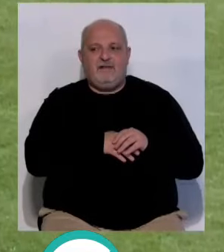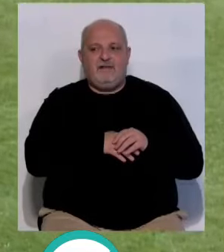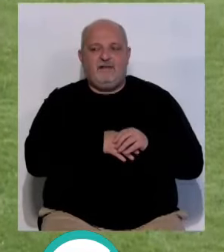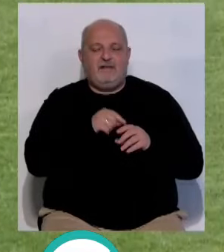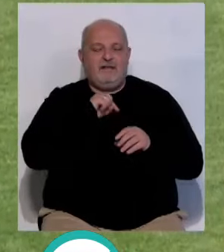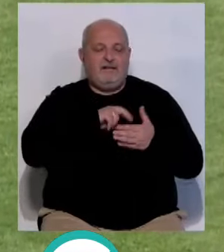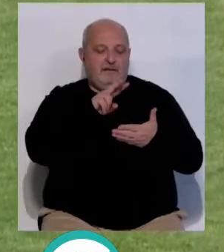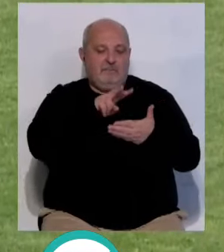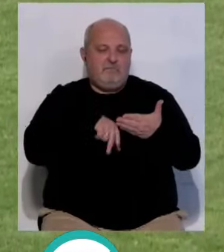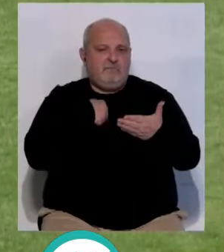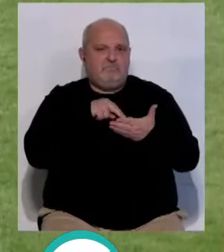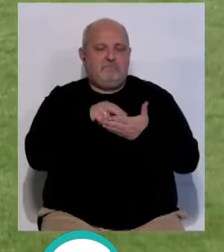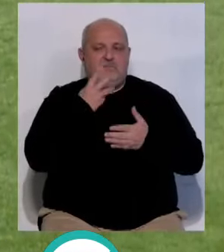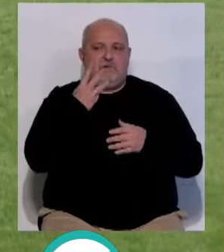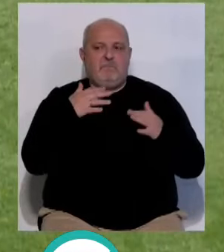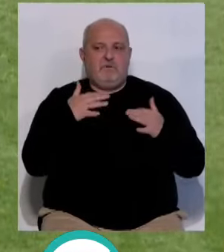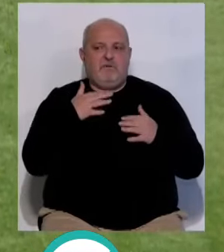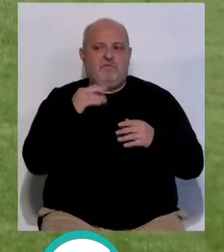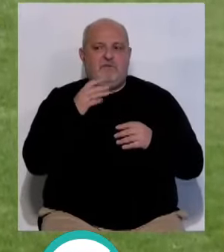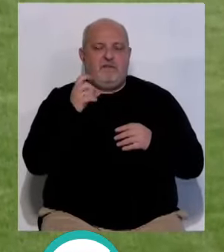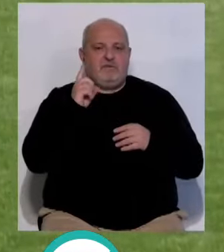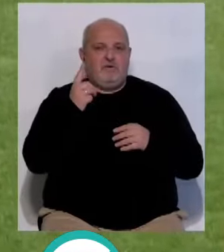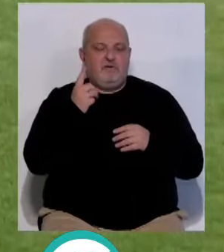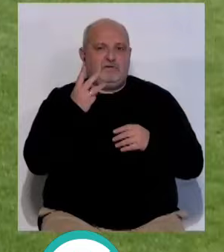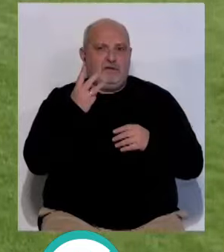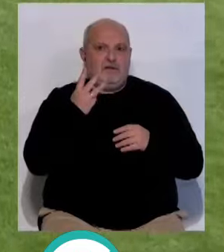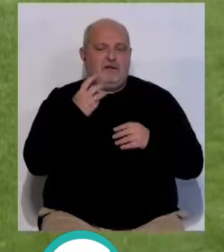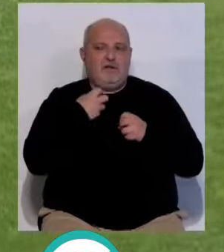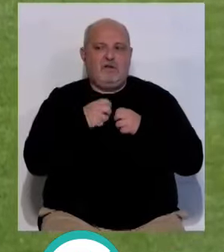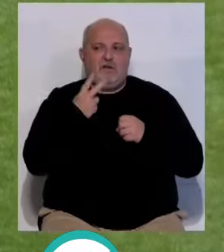mirando ahora tres partidos San emeterio que sí que ha está lesionado dos o tres meses pero es